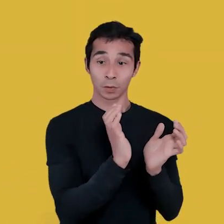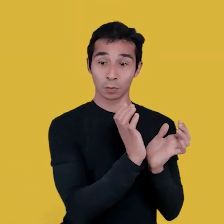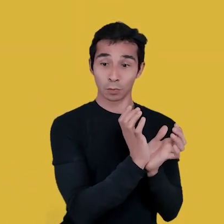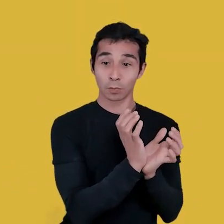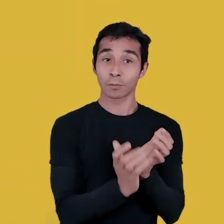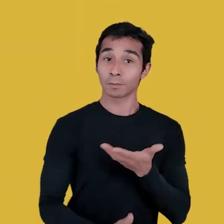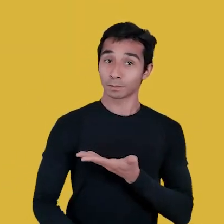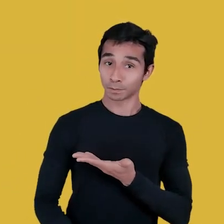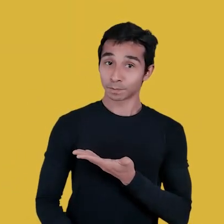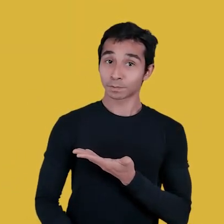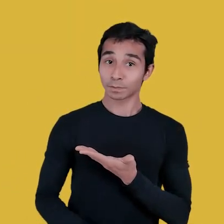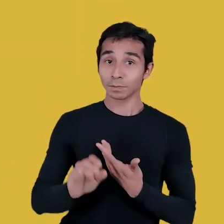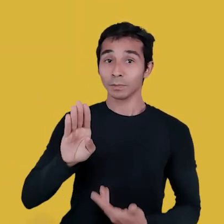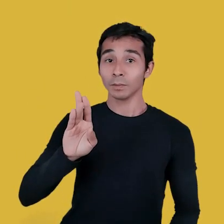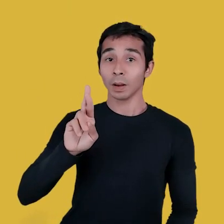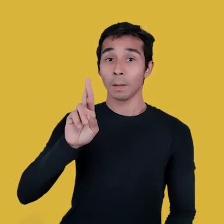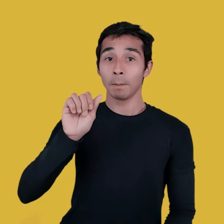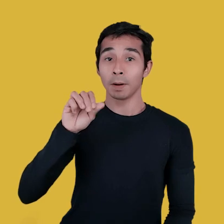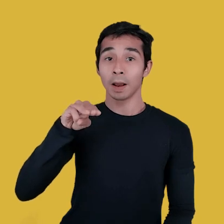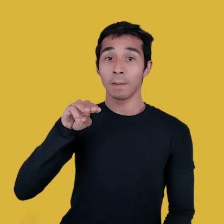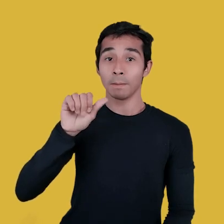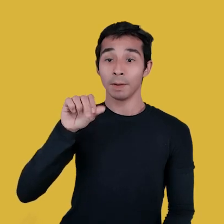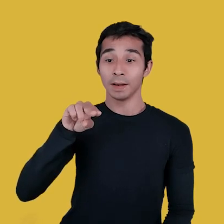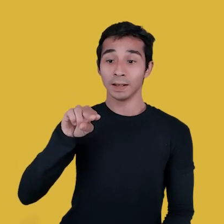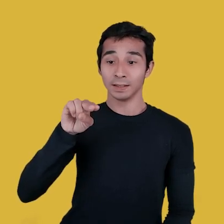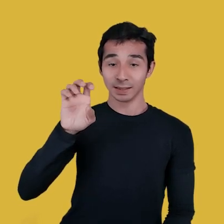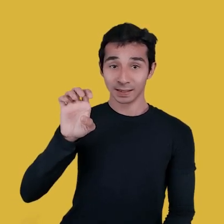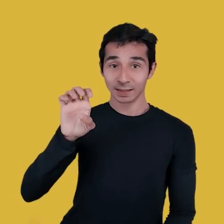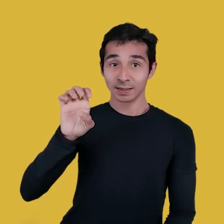e a classe dos brâmanes era a mais influente.